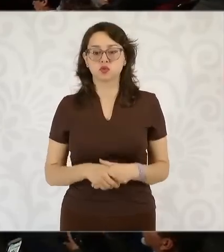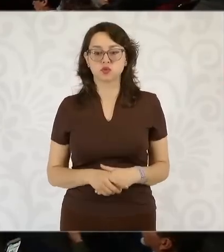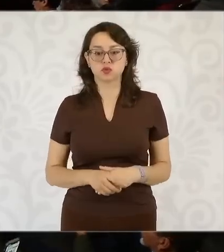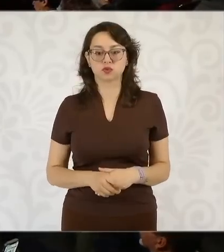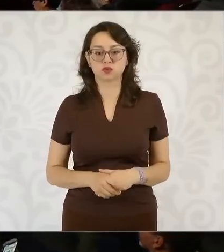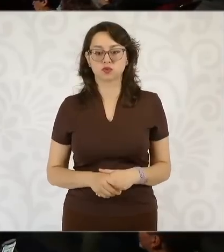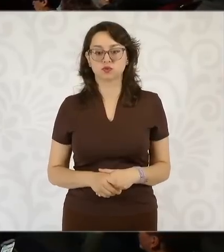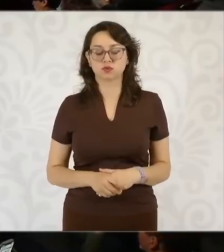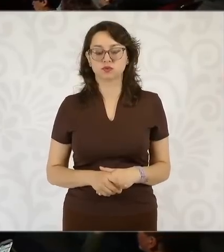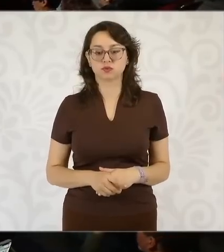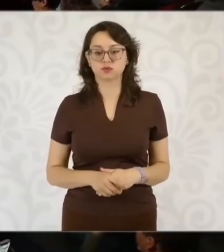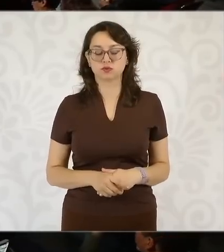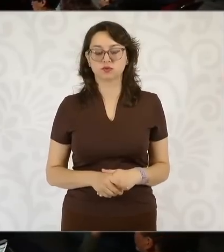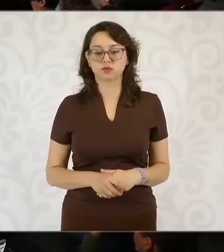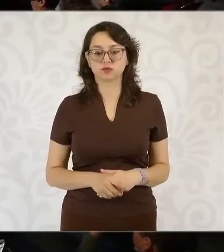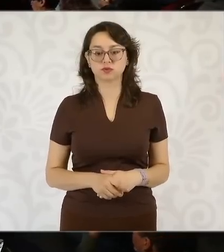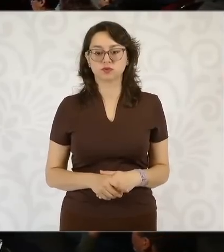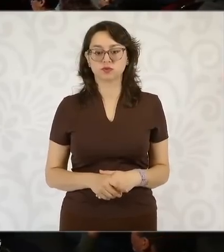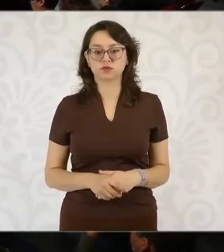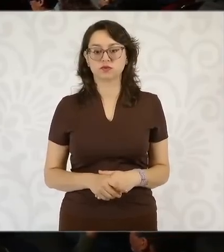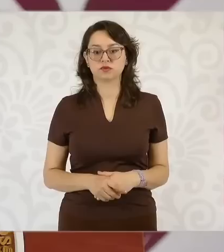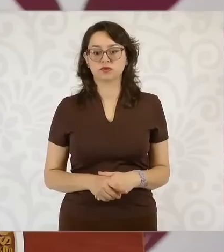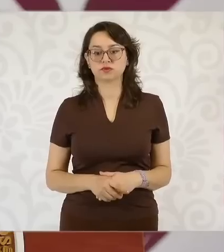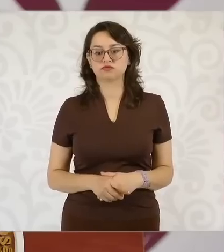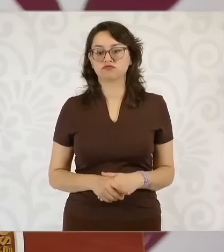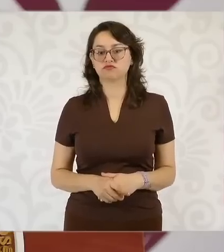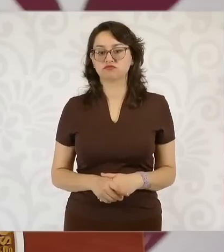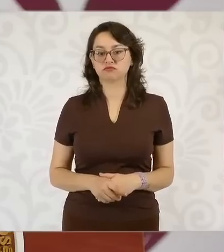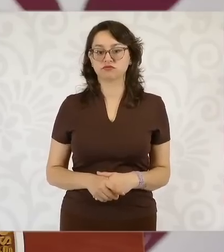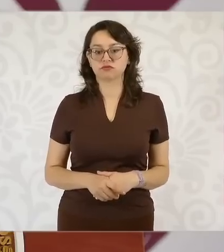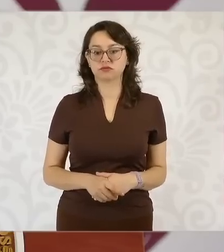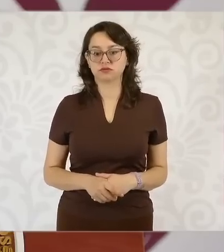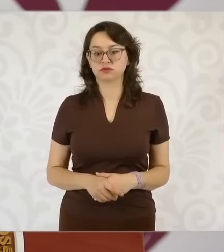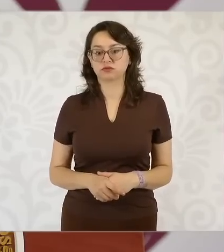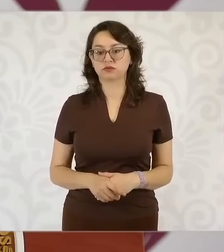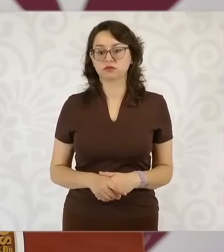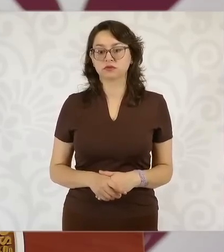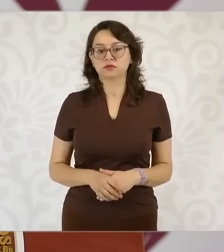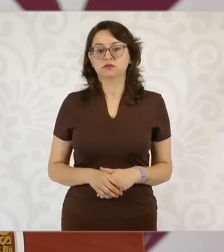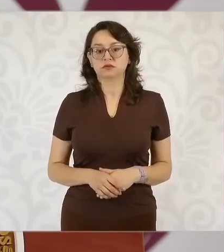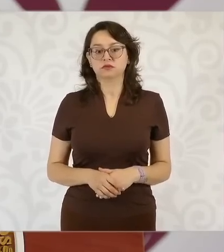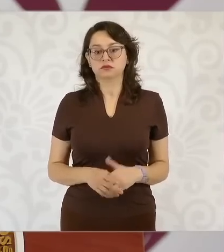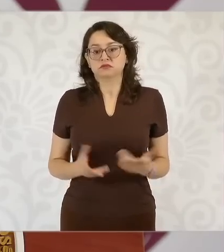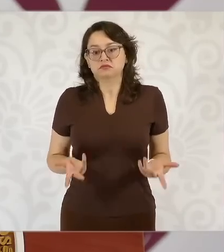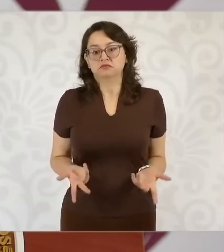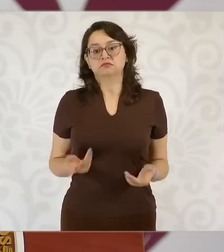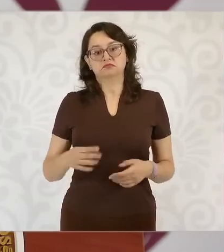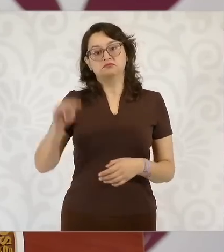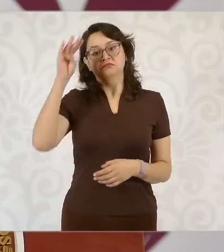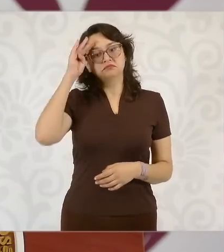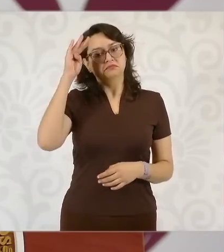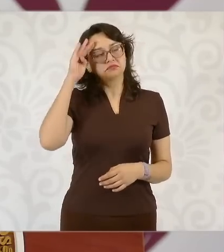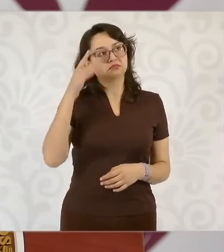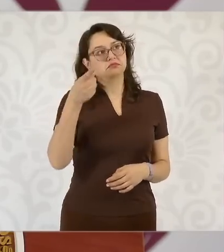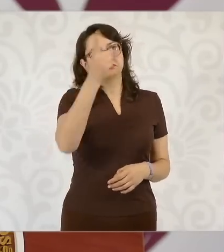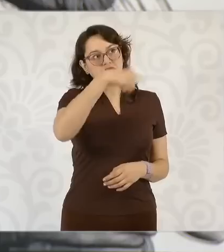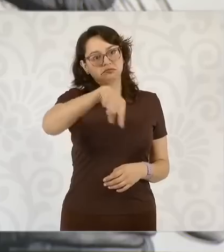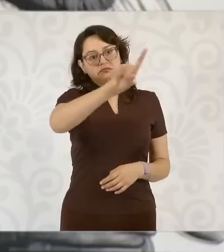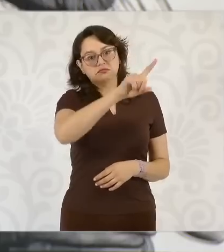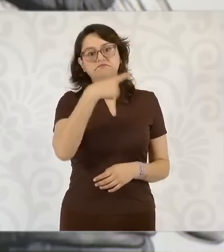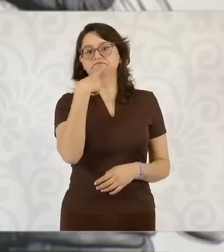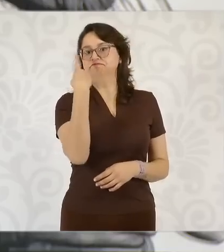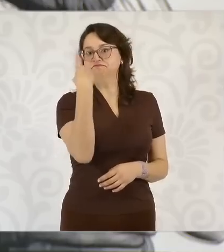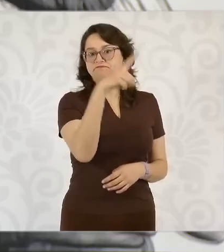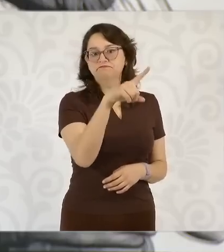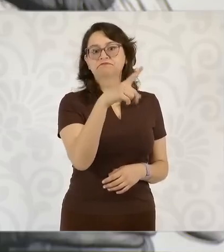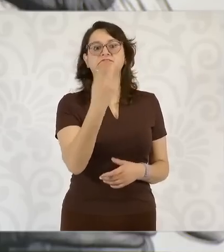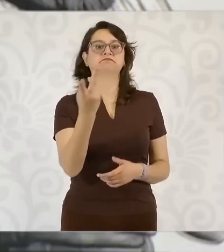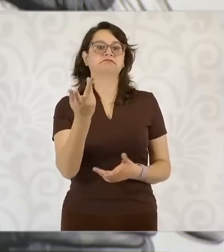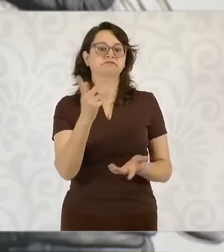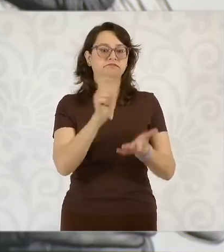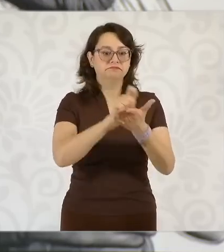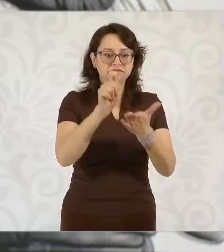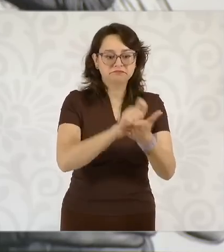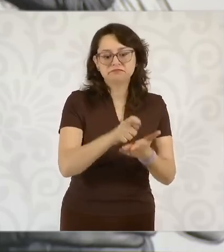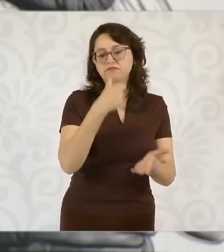pienso que pueden enviar Cartas al gobierno de los Estados Unidos a sus congresistas hablando